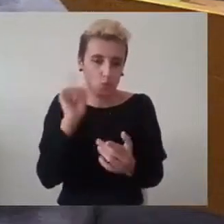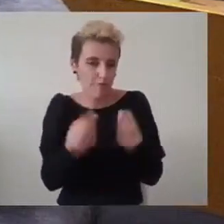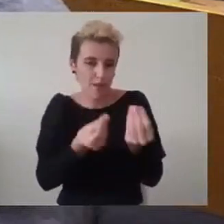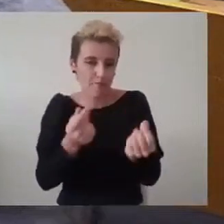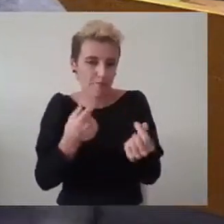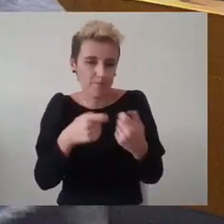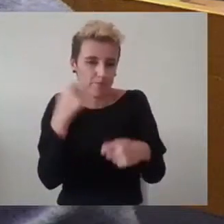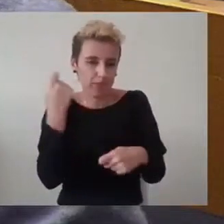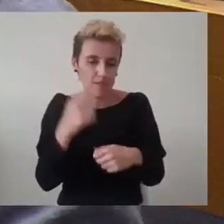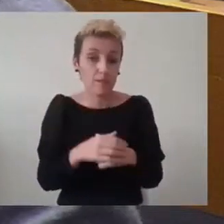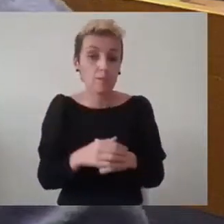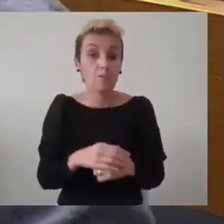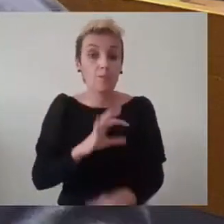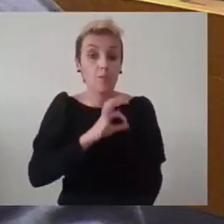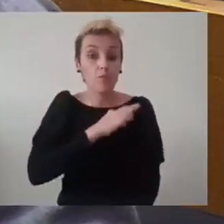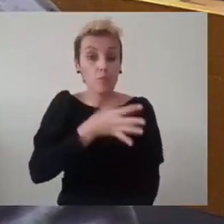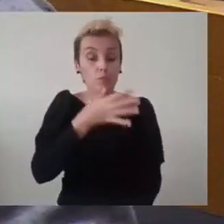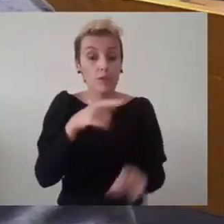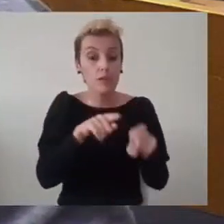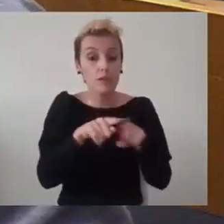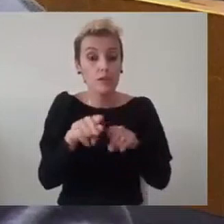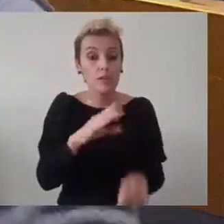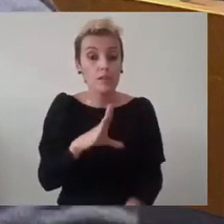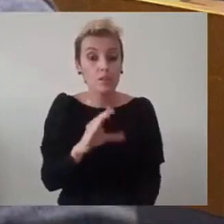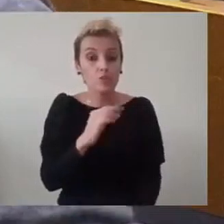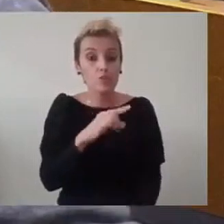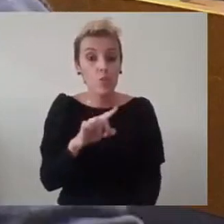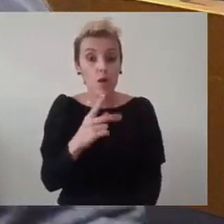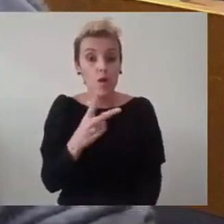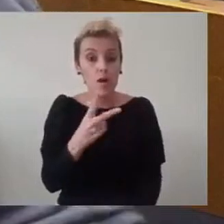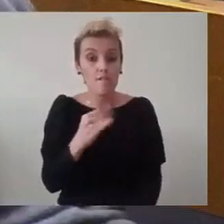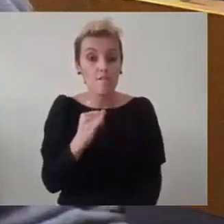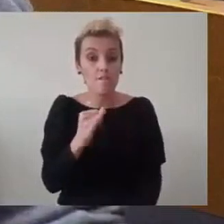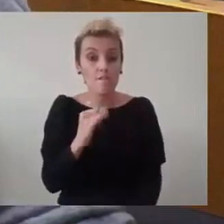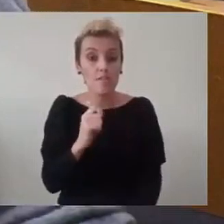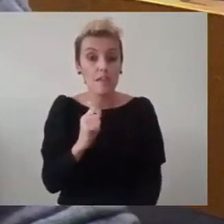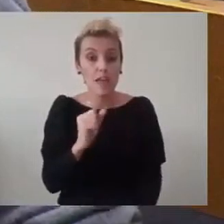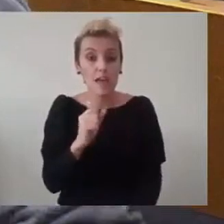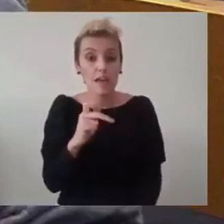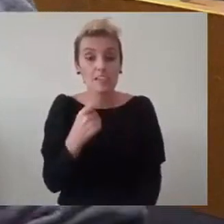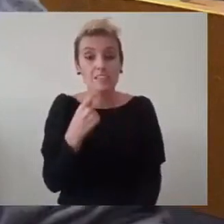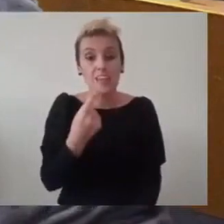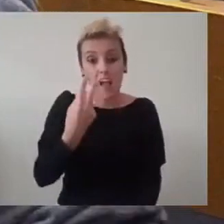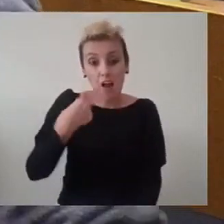Viegas diz que eu me engano sempre nas minhas previsões. Eu não diria que me